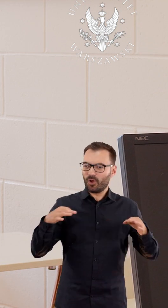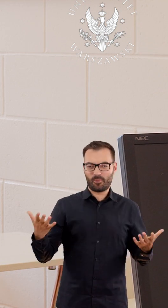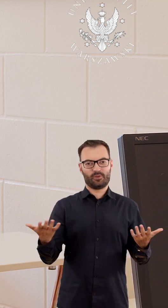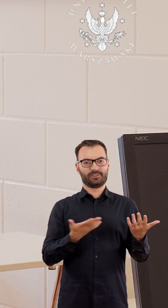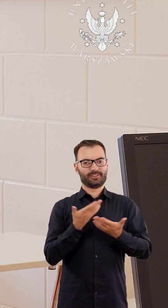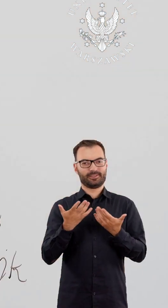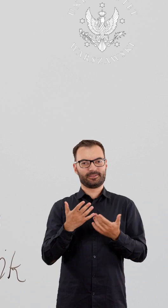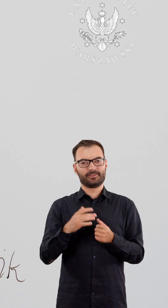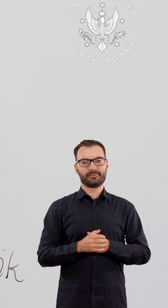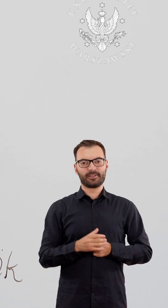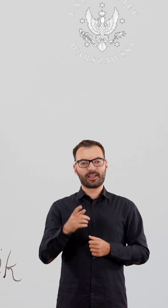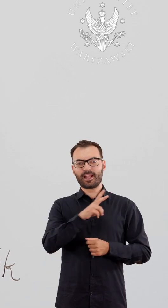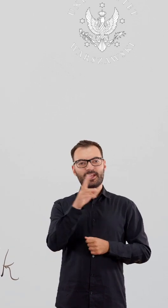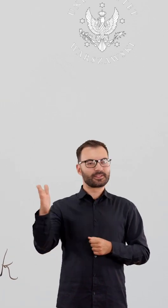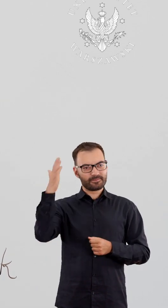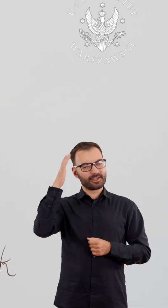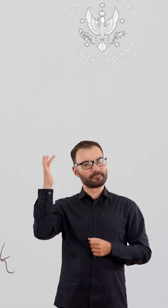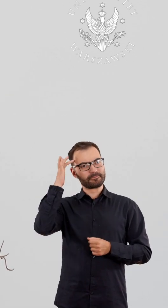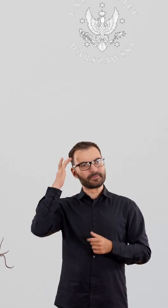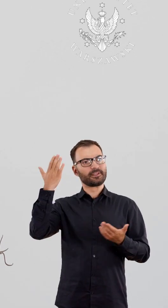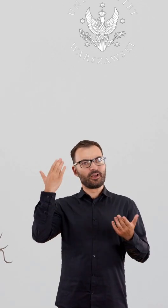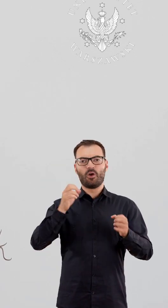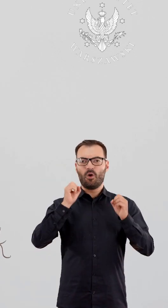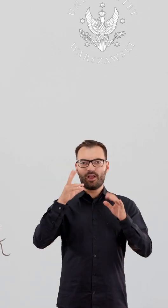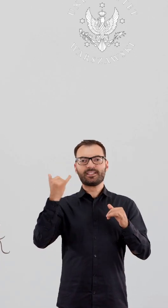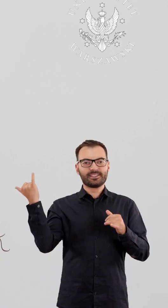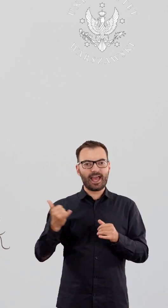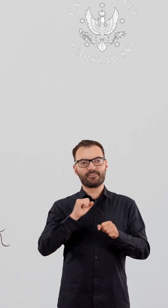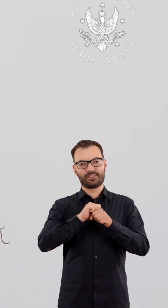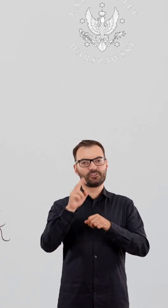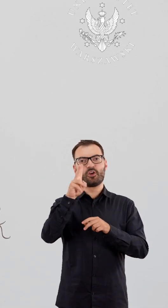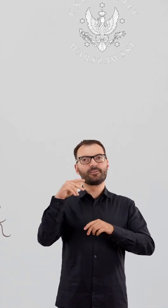że ma takie osoby, które zawsze są gotowe wspierać